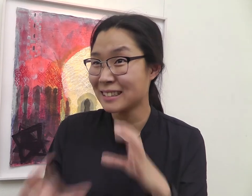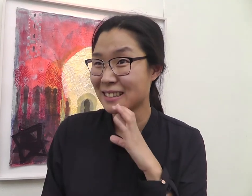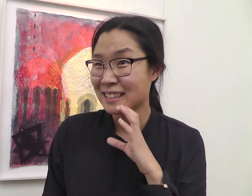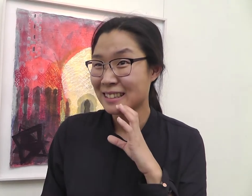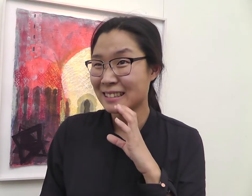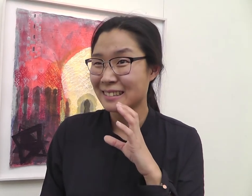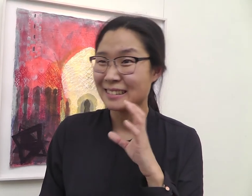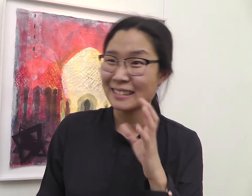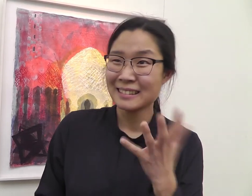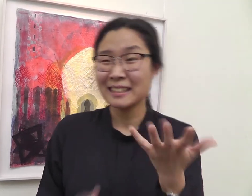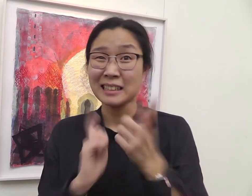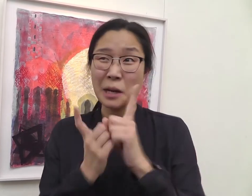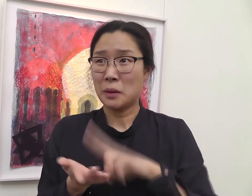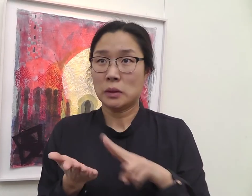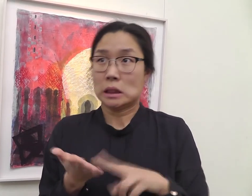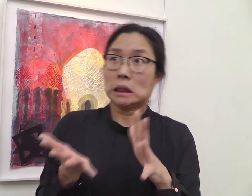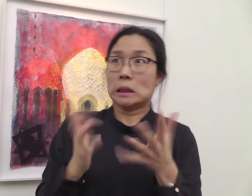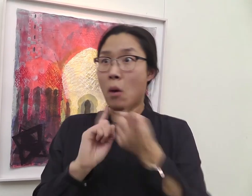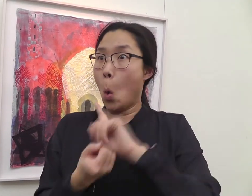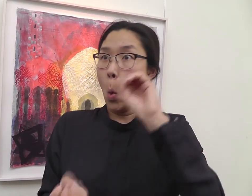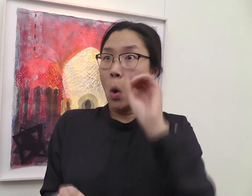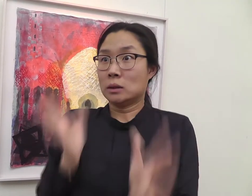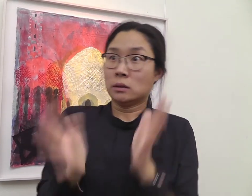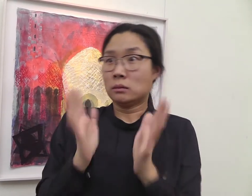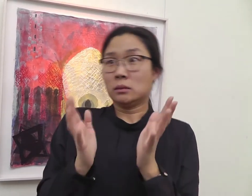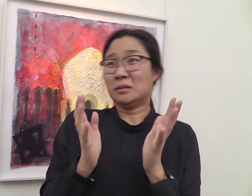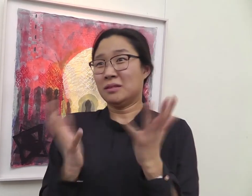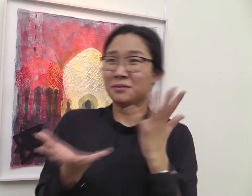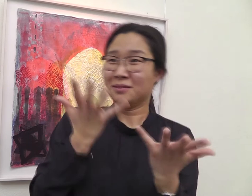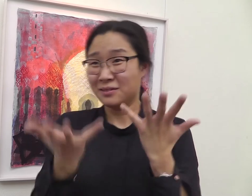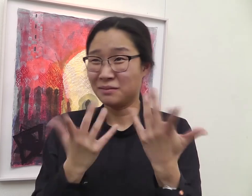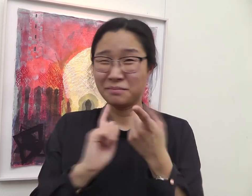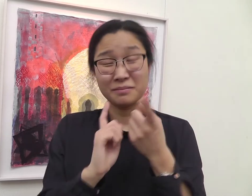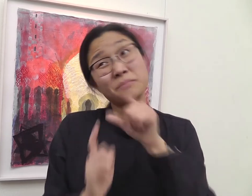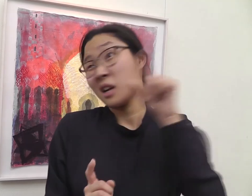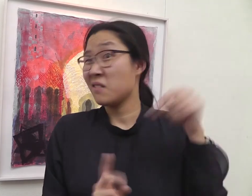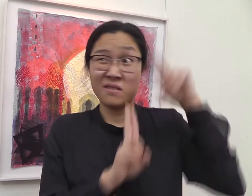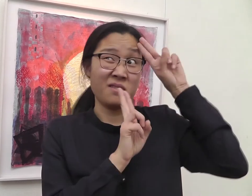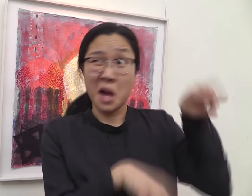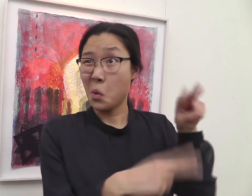Då kanske receptionspersonalen blir osäkra. Ibland så struntar man då att fråga dem